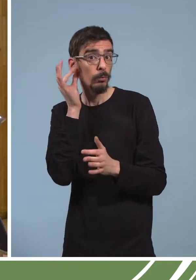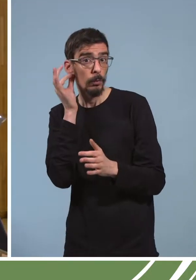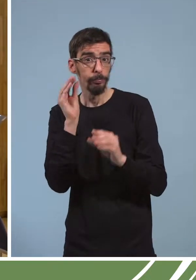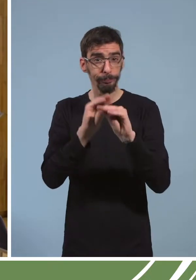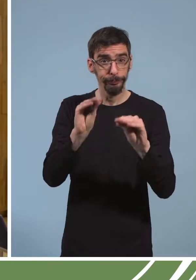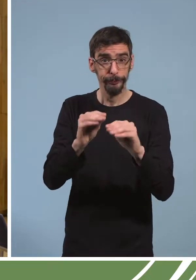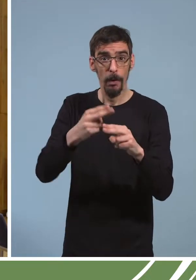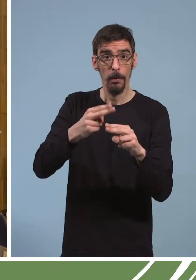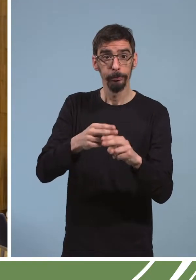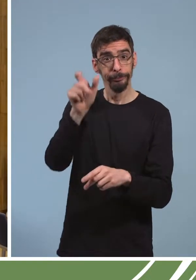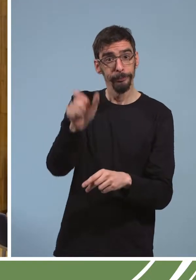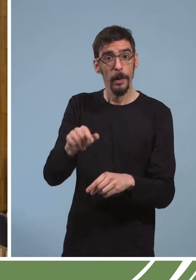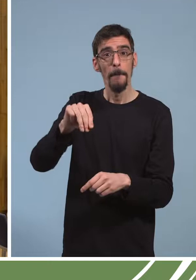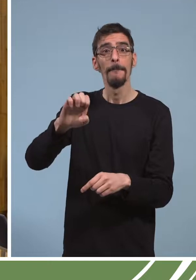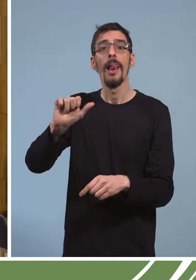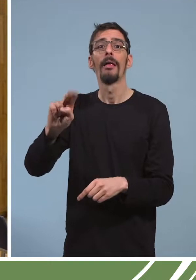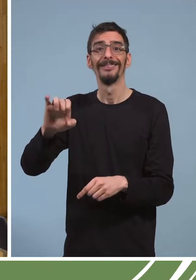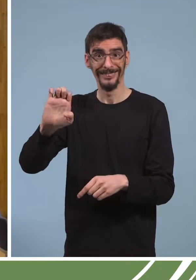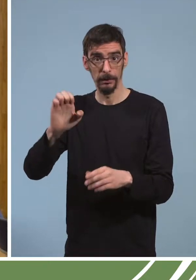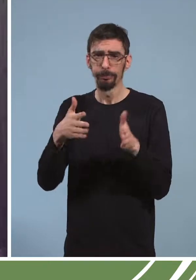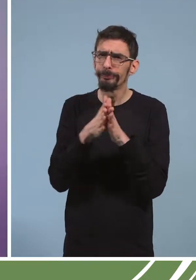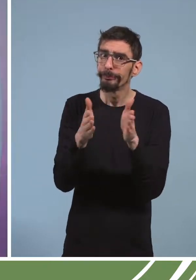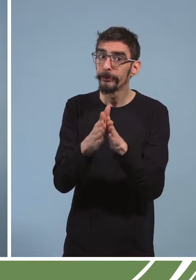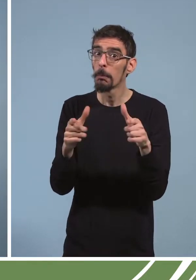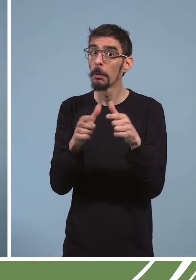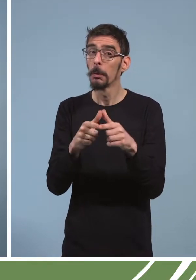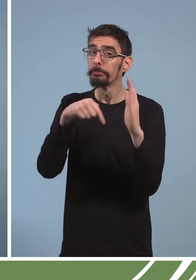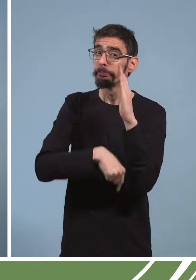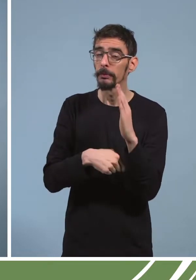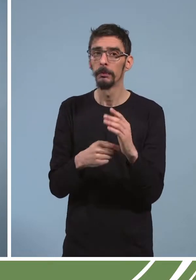Mehr über diese Methode - von unserer Trainerin Melanie. Vorbereitung: